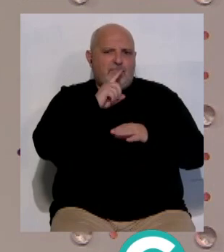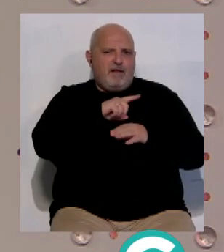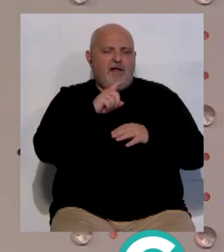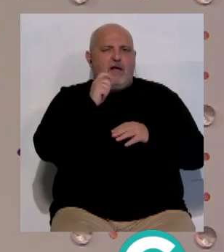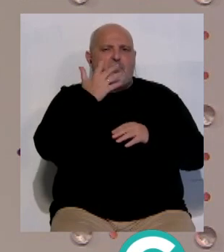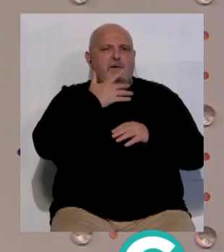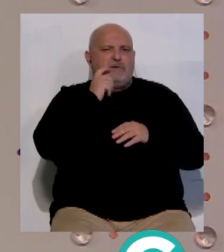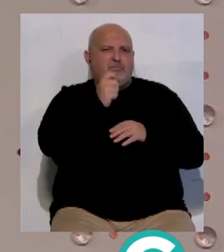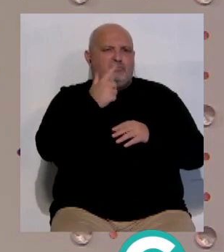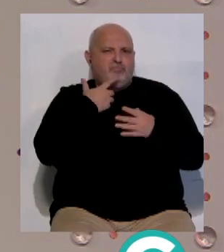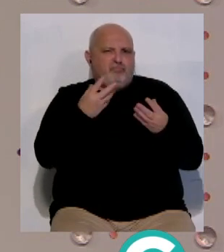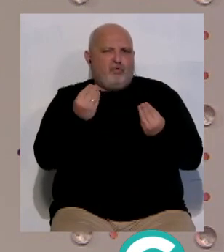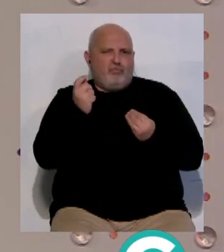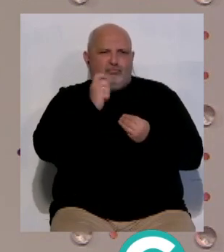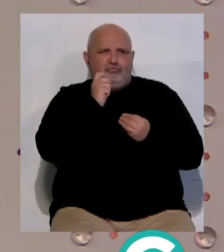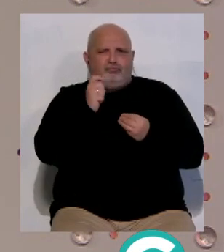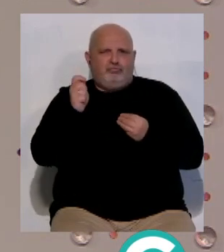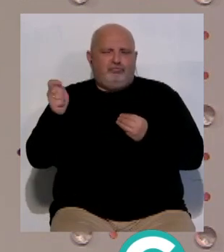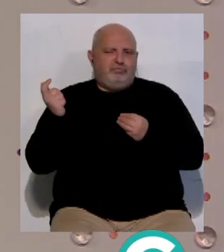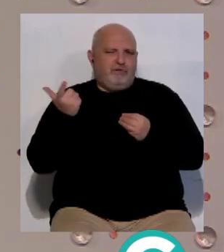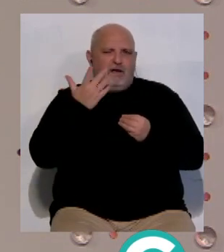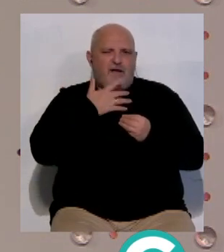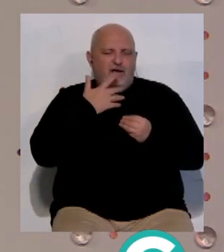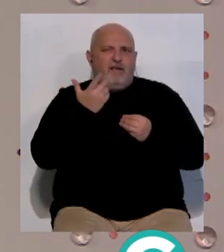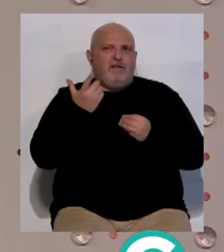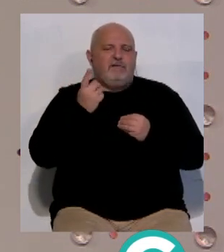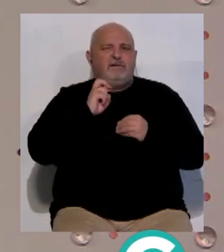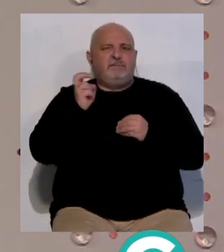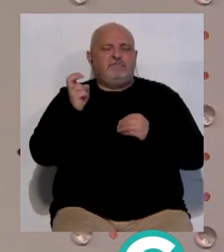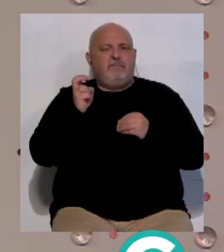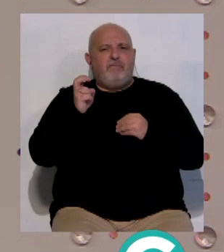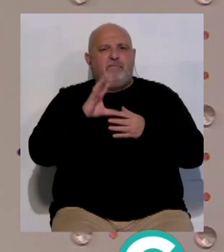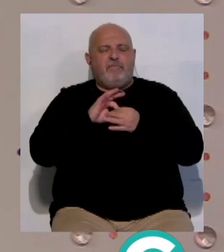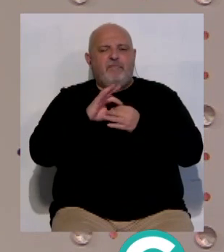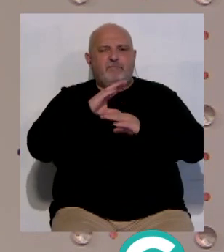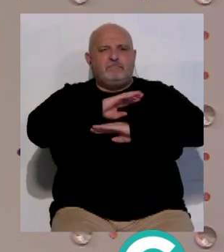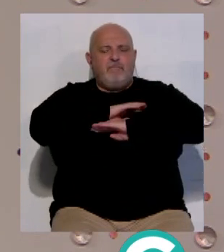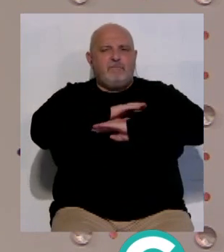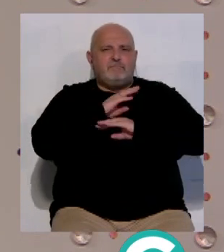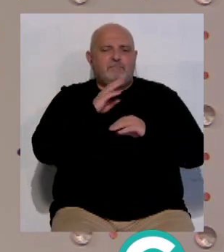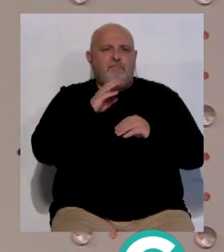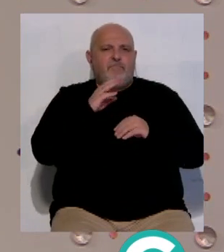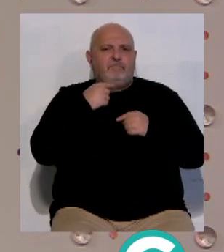el cdiz no no vi esa celeridad en sacarle tarjeta a al portero cuando pierde tiempo yo eso de las